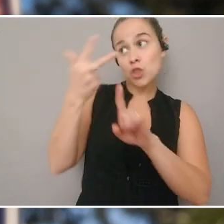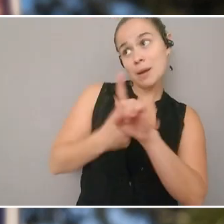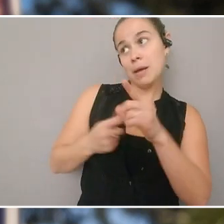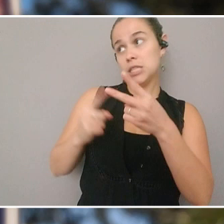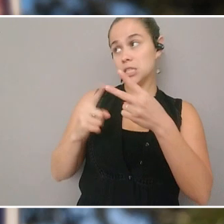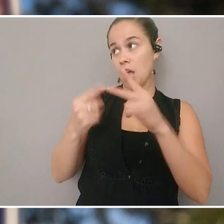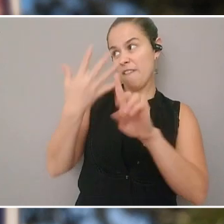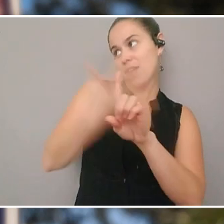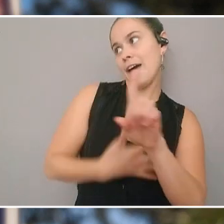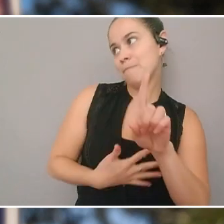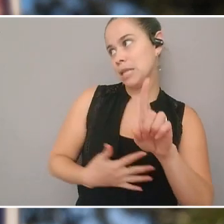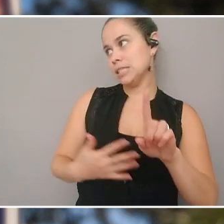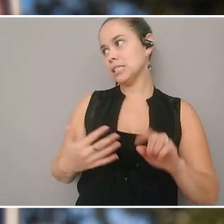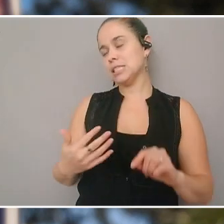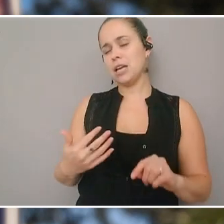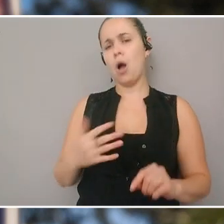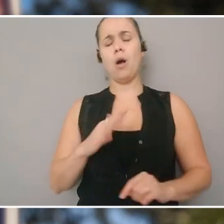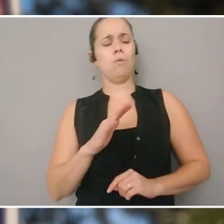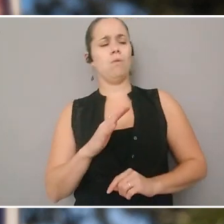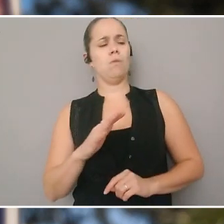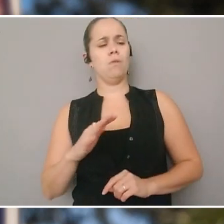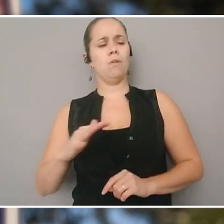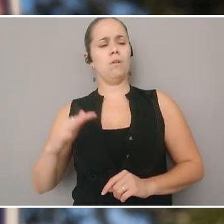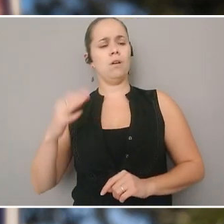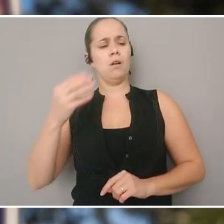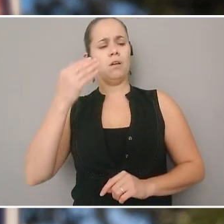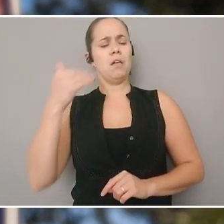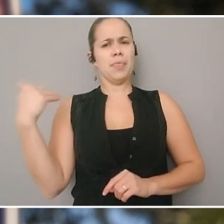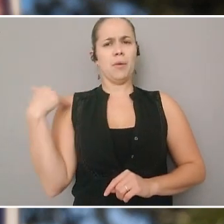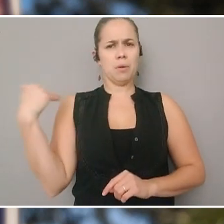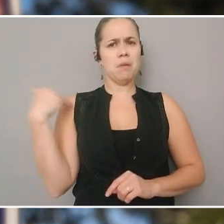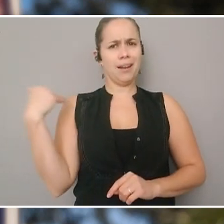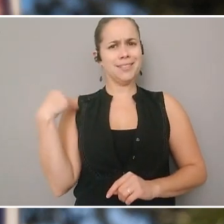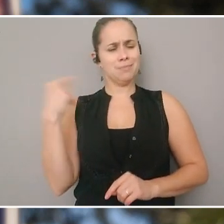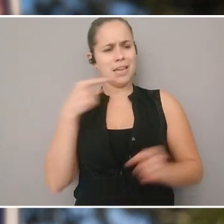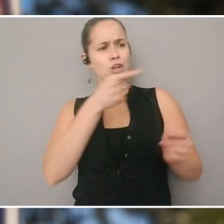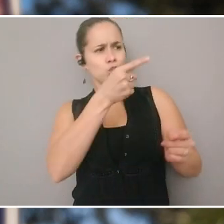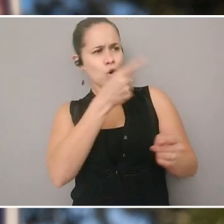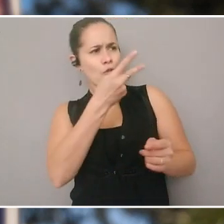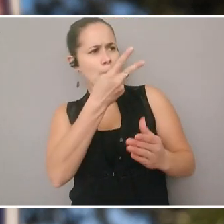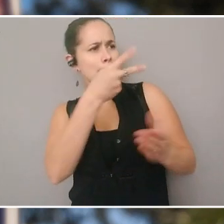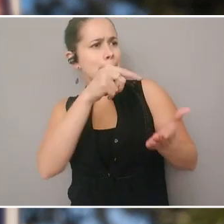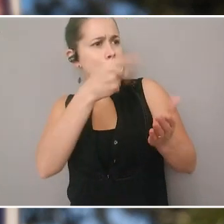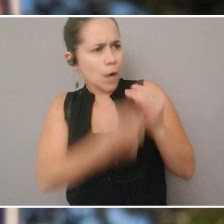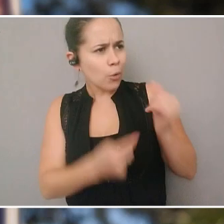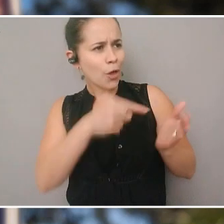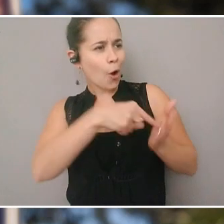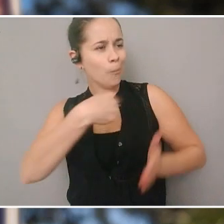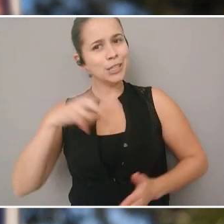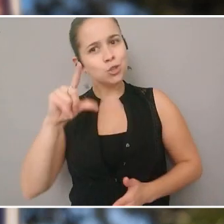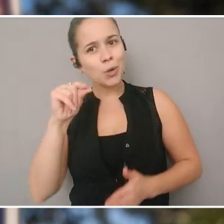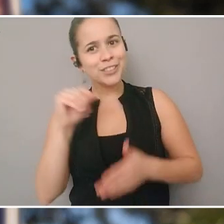meses. Eso me recuerda, que cada uno de ellos me deben 20